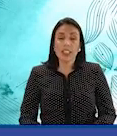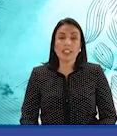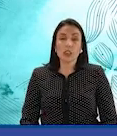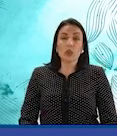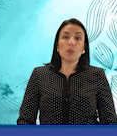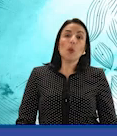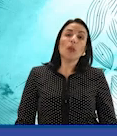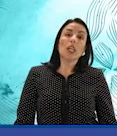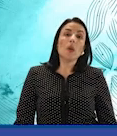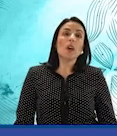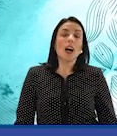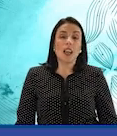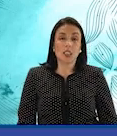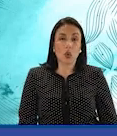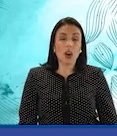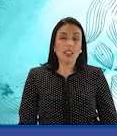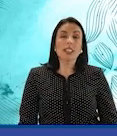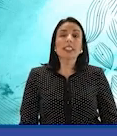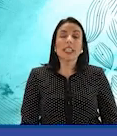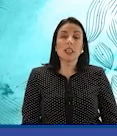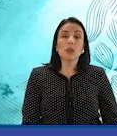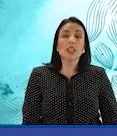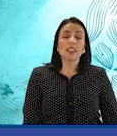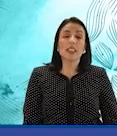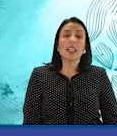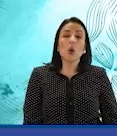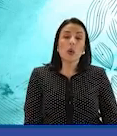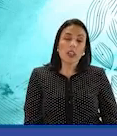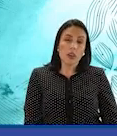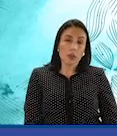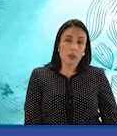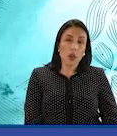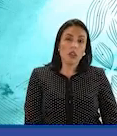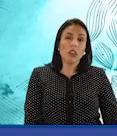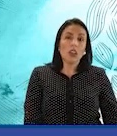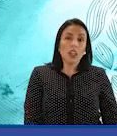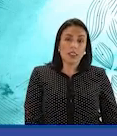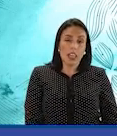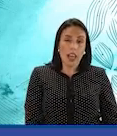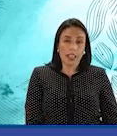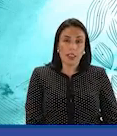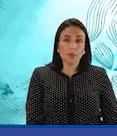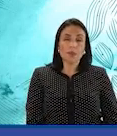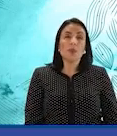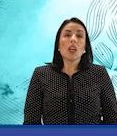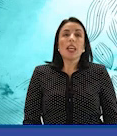del sector público a las cuales tenemos que hacerle una revisión del Acta.